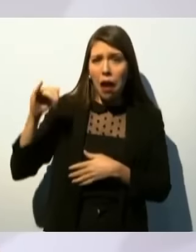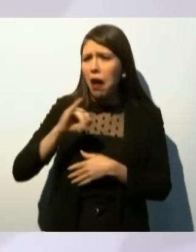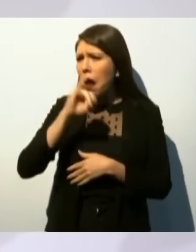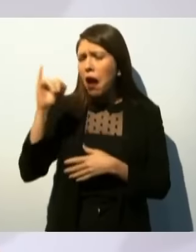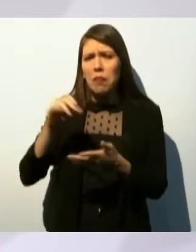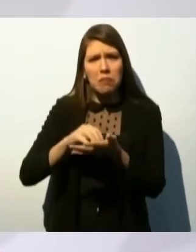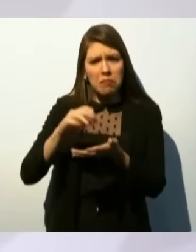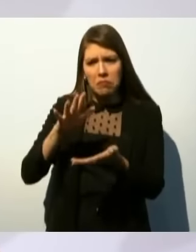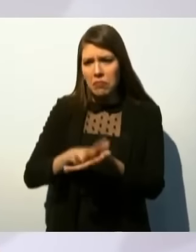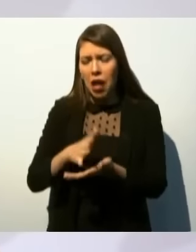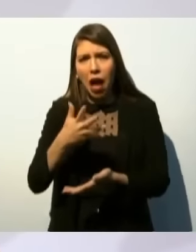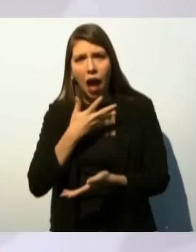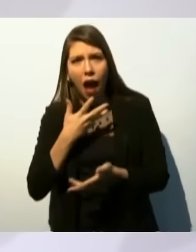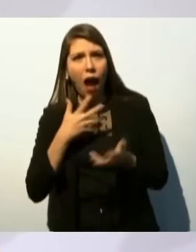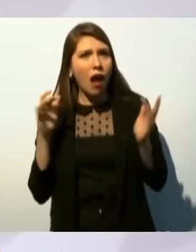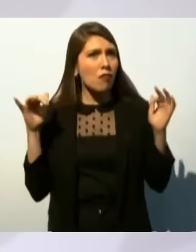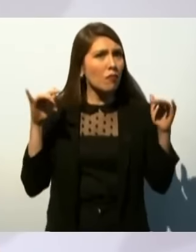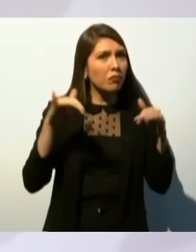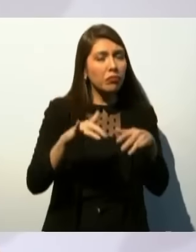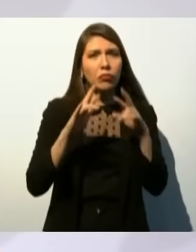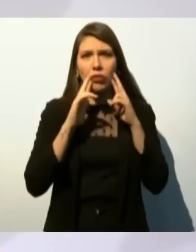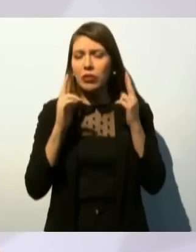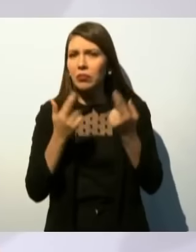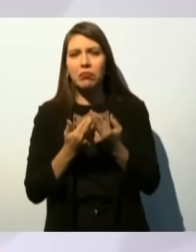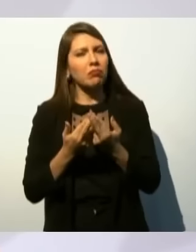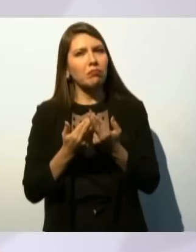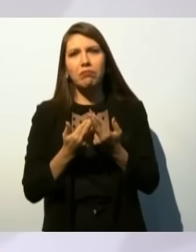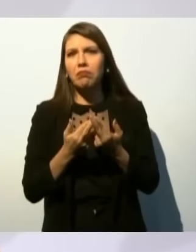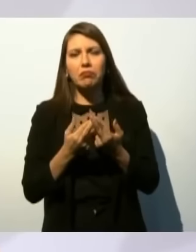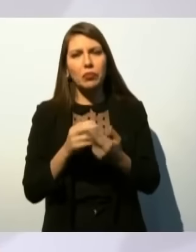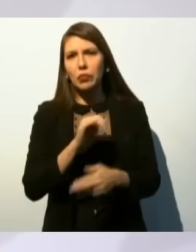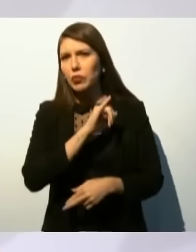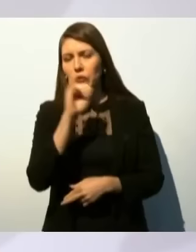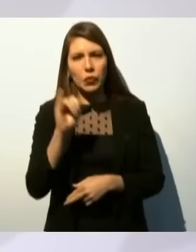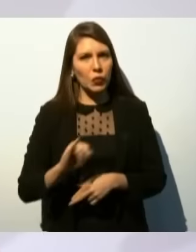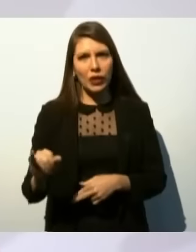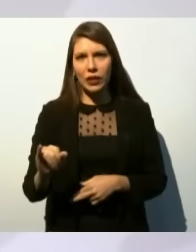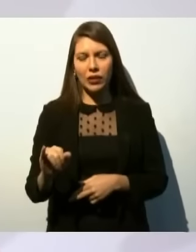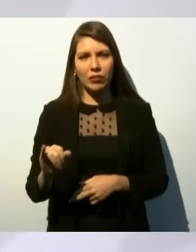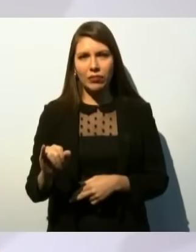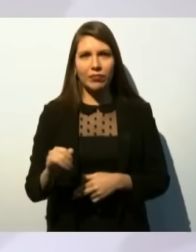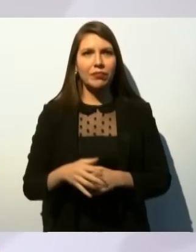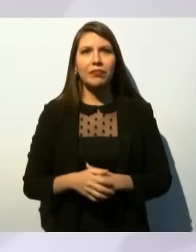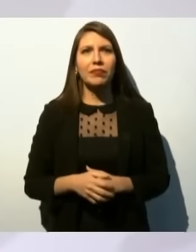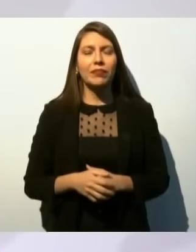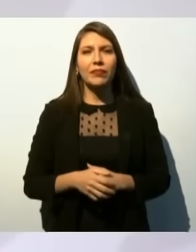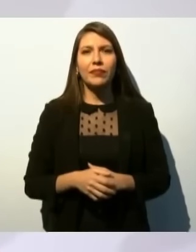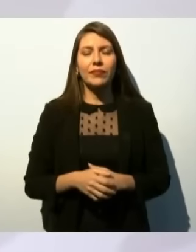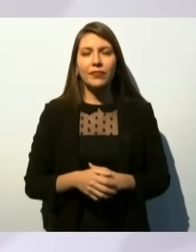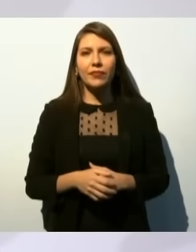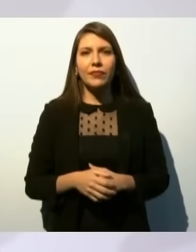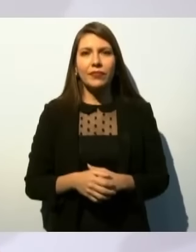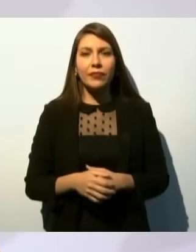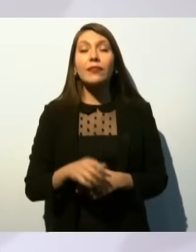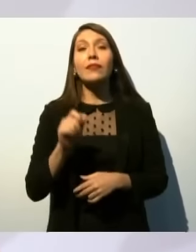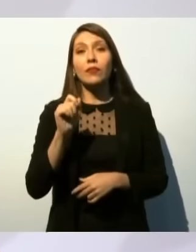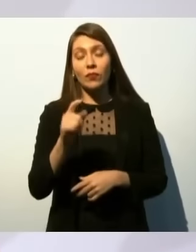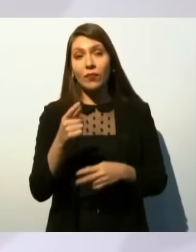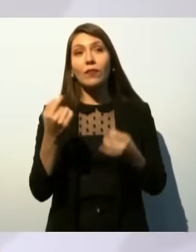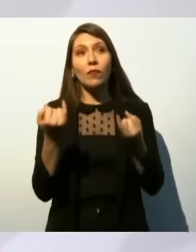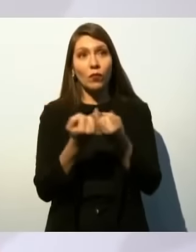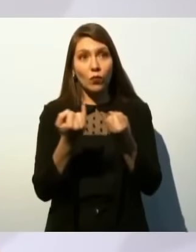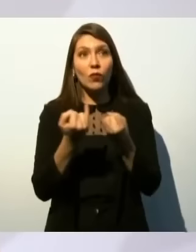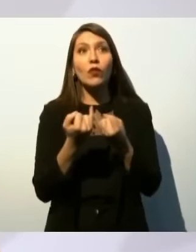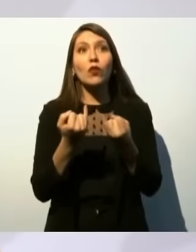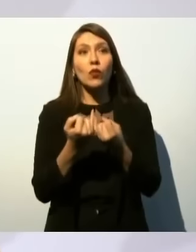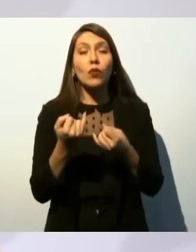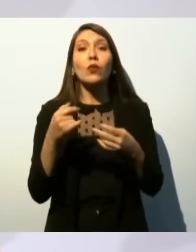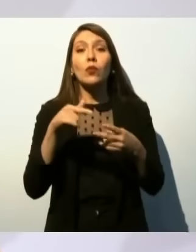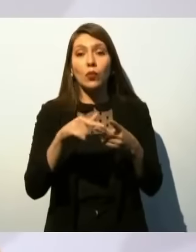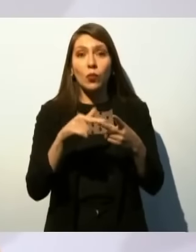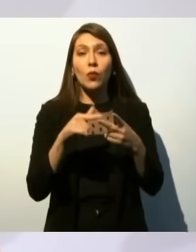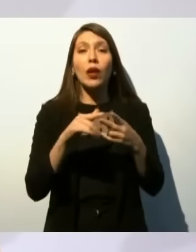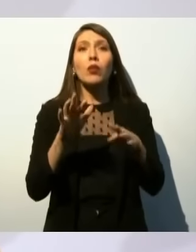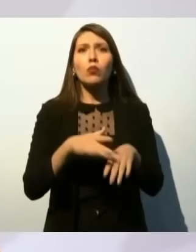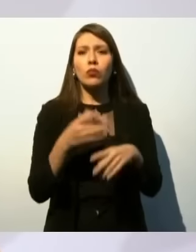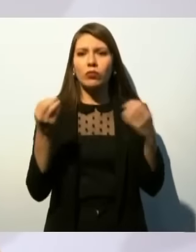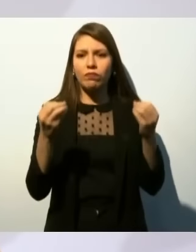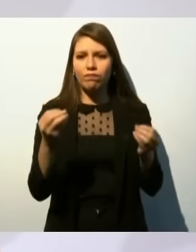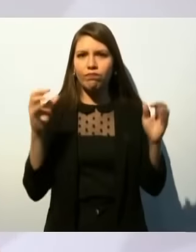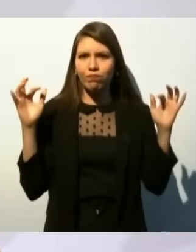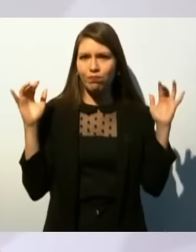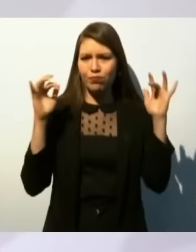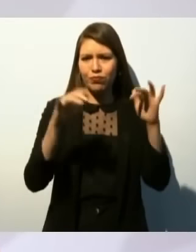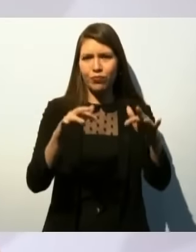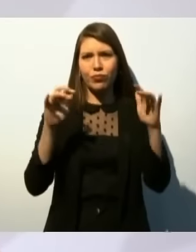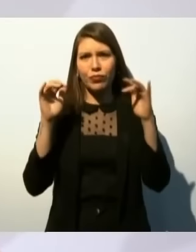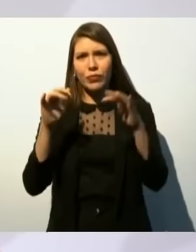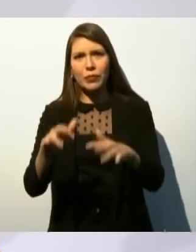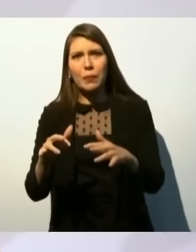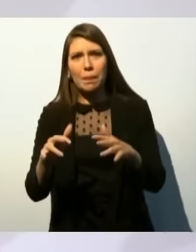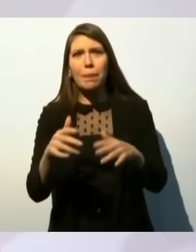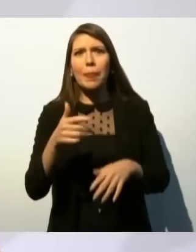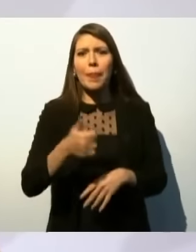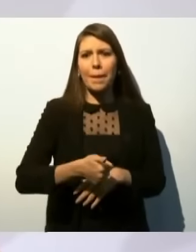país es histórico también por la pluralidad aquí reunida representada y fíjense el